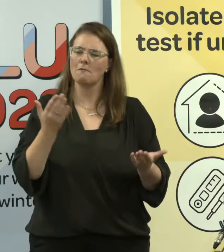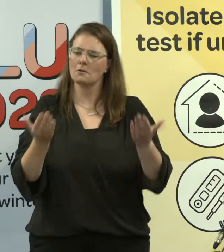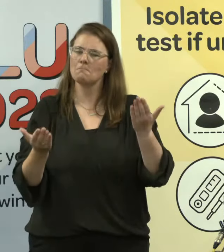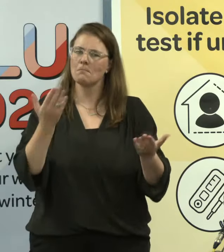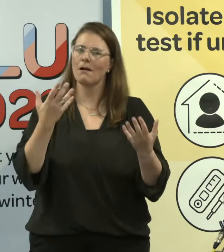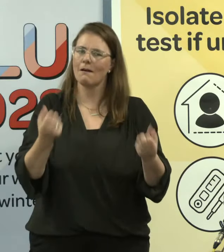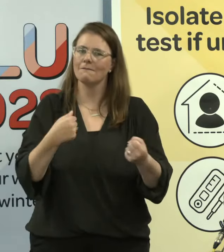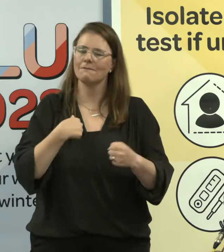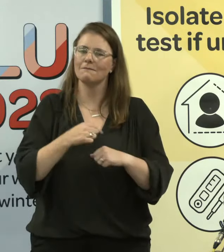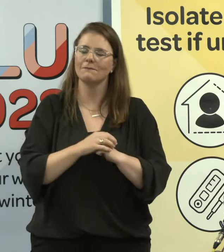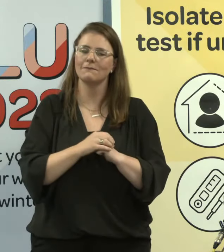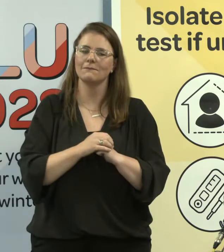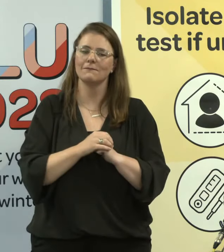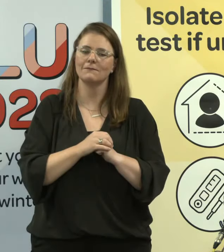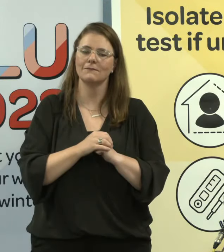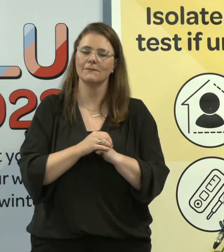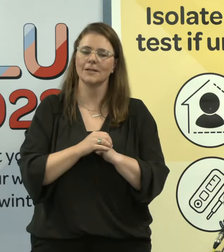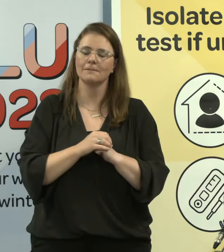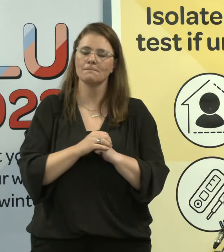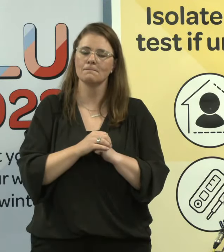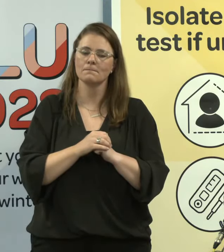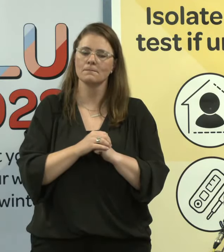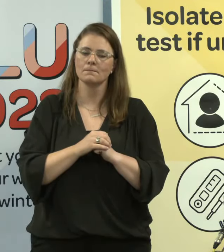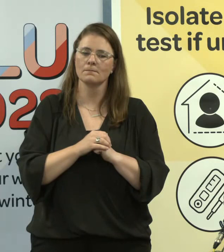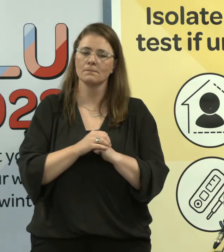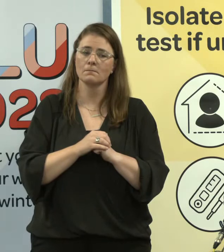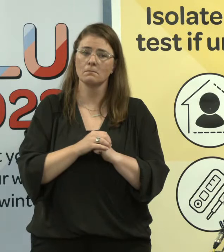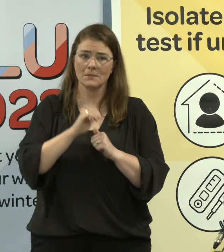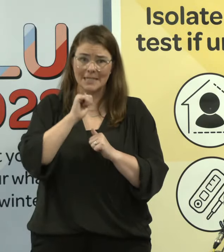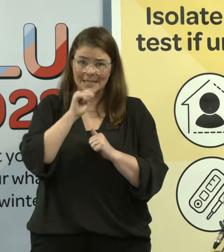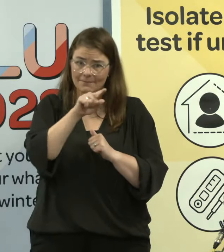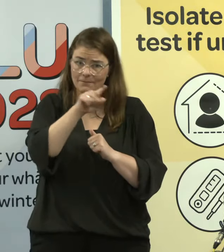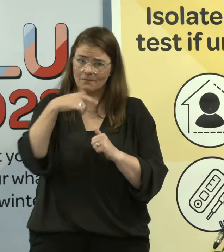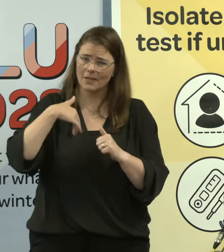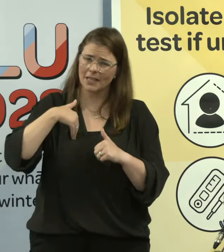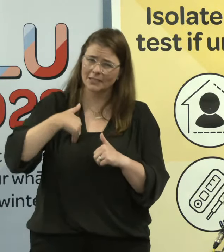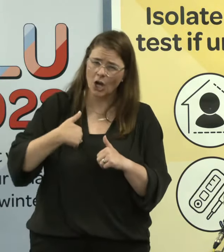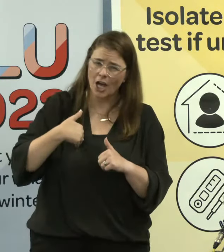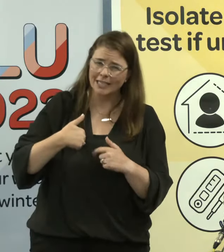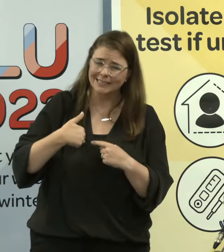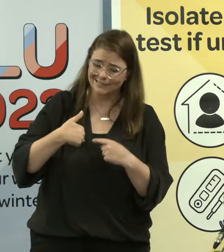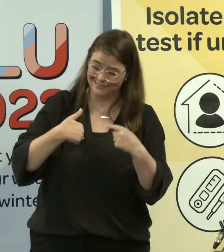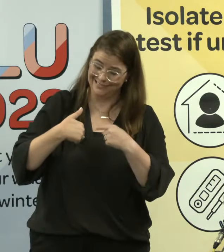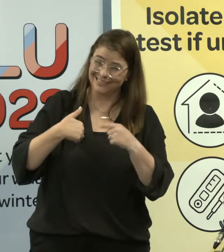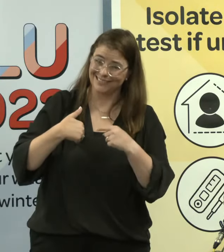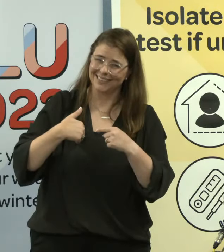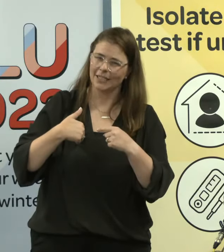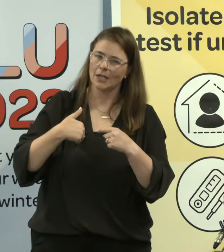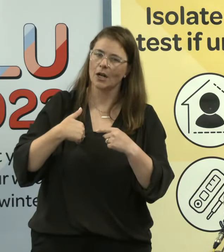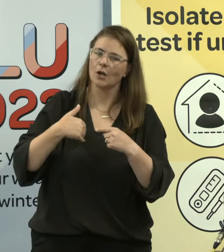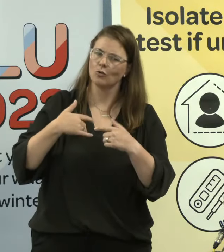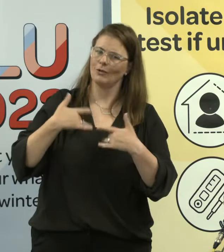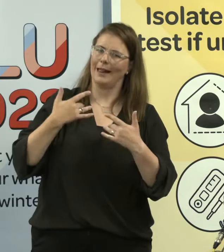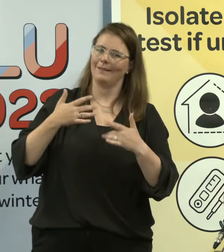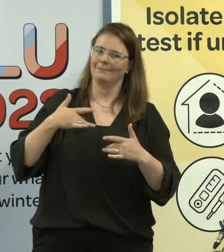au me nga mea ka mahia e au rite